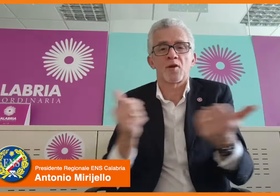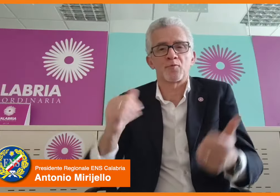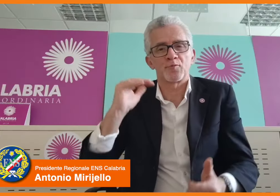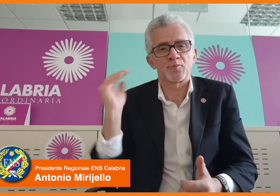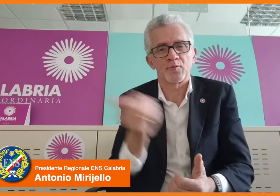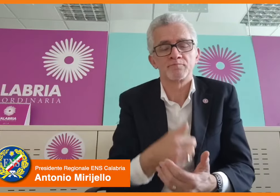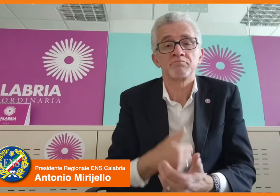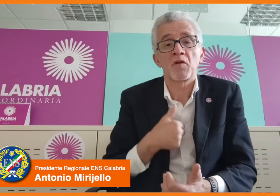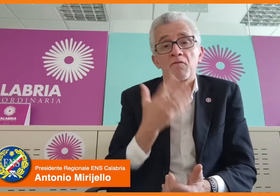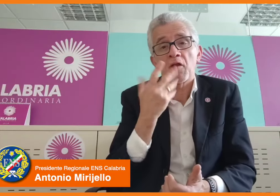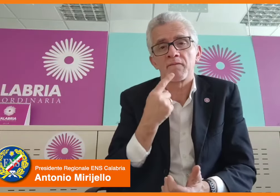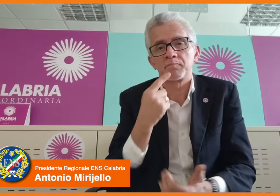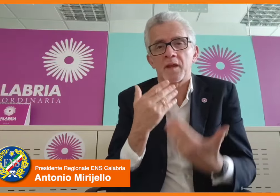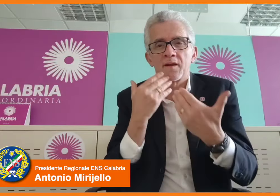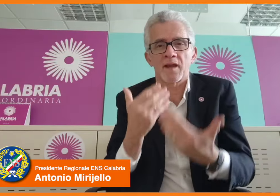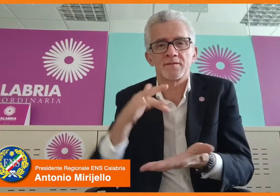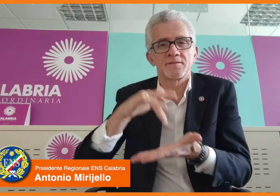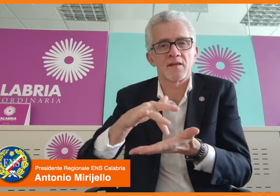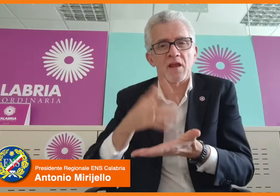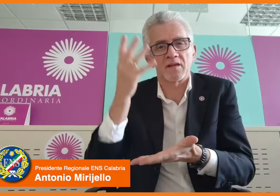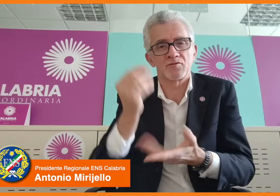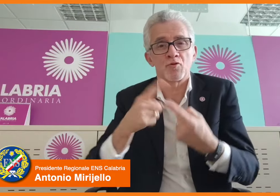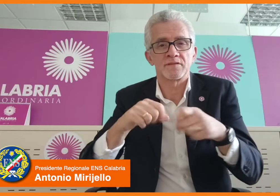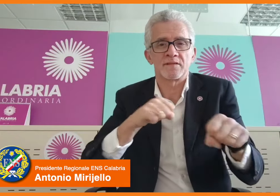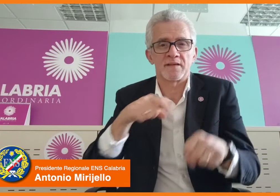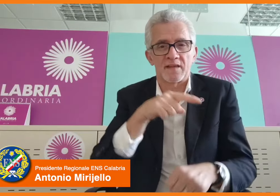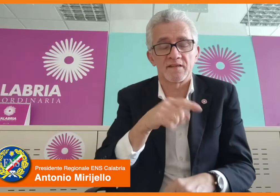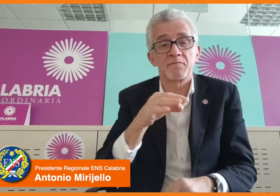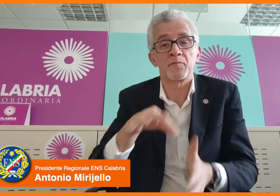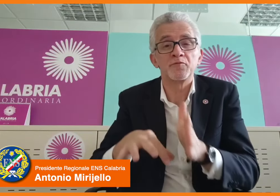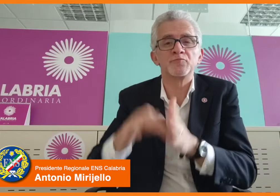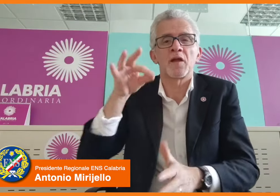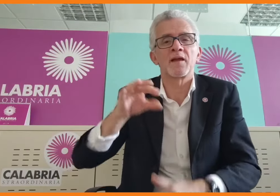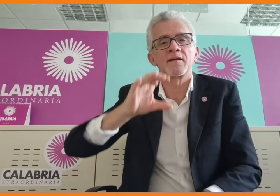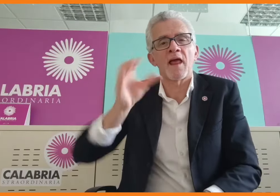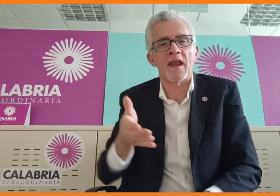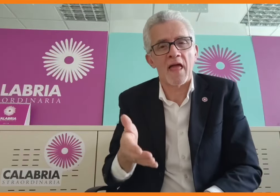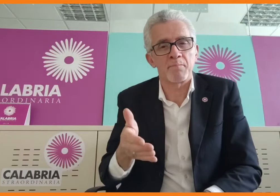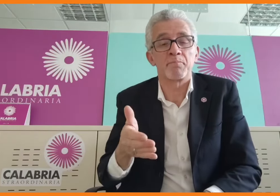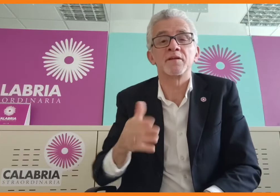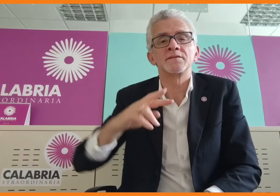Un saluto a tutti. Desidero ringraziare la Sede Centrale ENS e il Consiglio Direttivo per aver scelto la Calabria per l’organizzazione